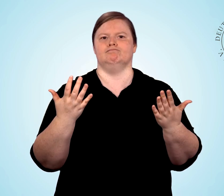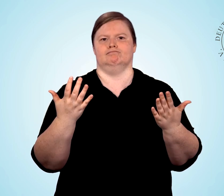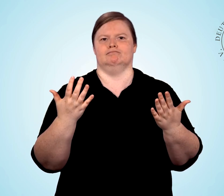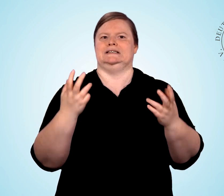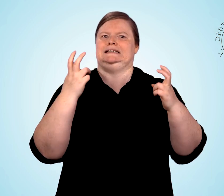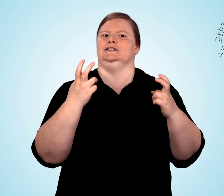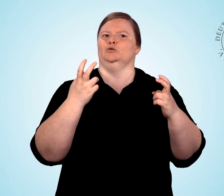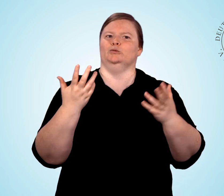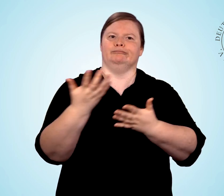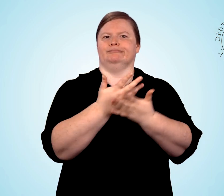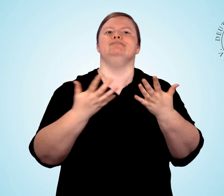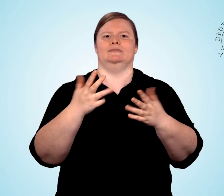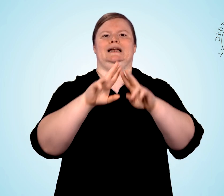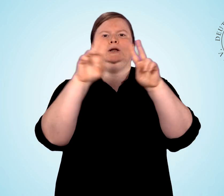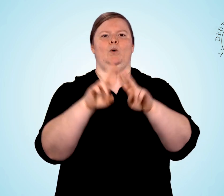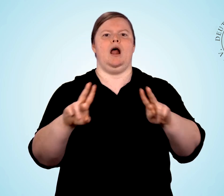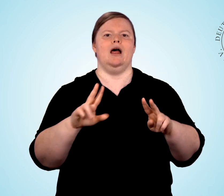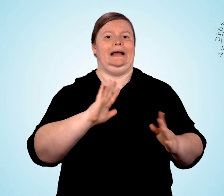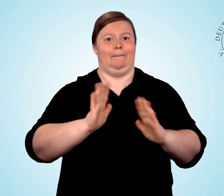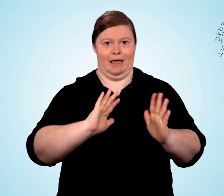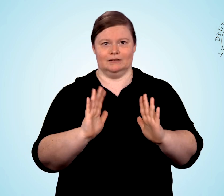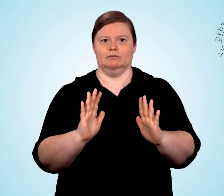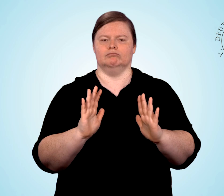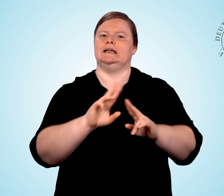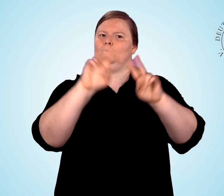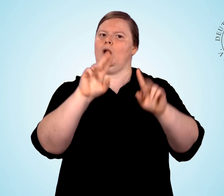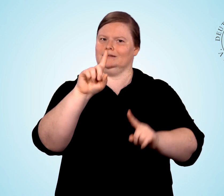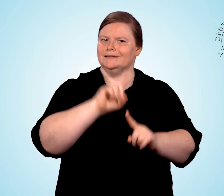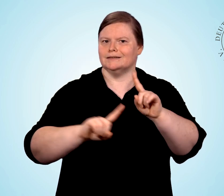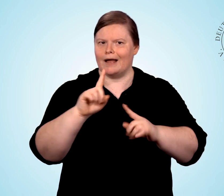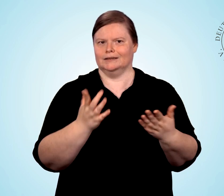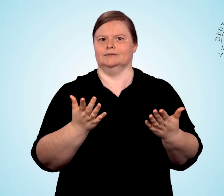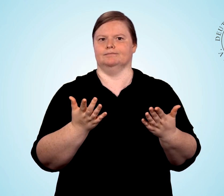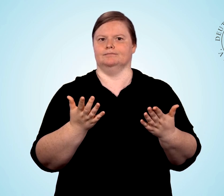Diese Sitzung wurde in Internationale Gebärden (International Sign/IS)